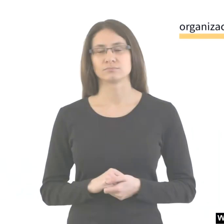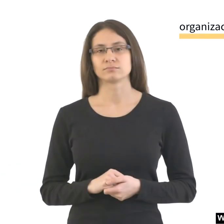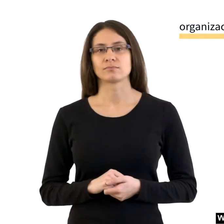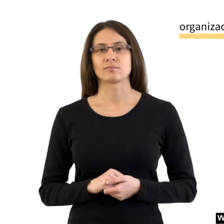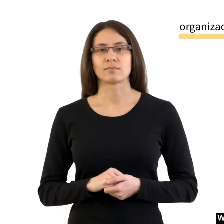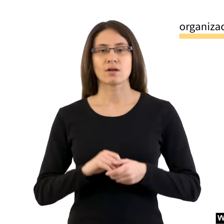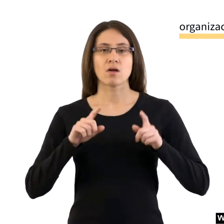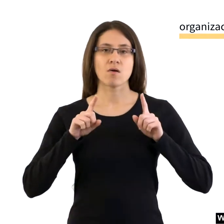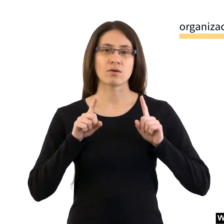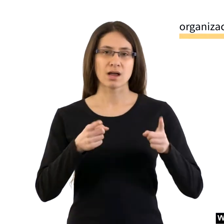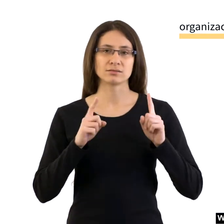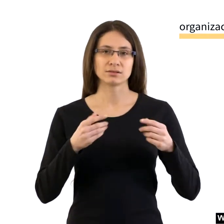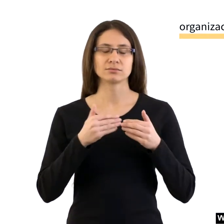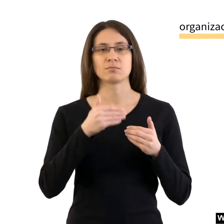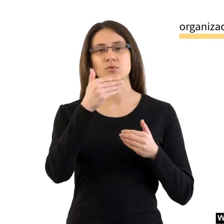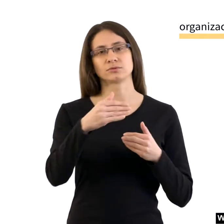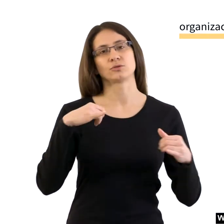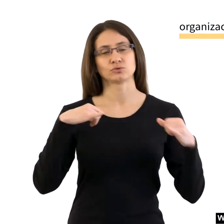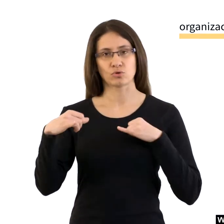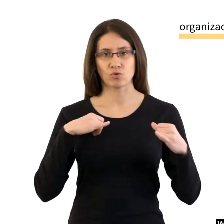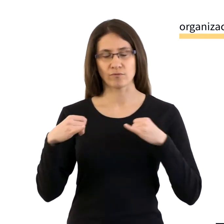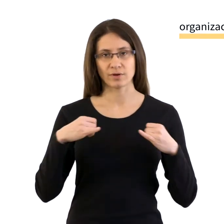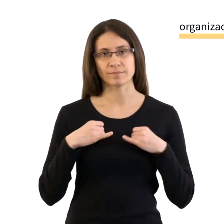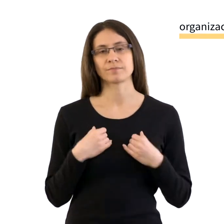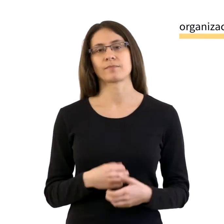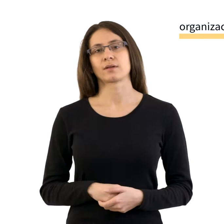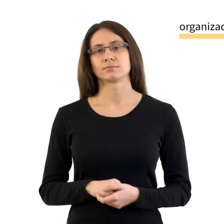Organizacja pozarządowa